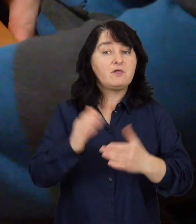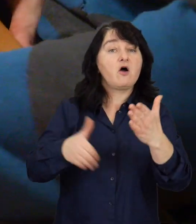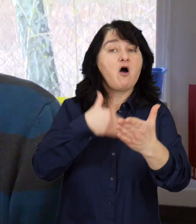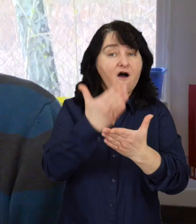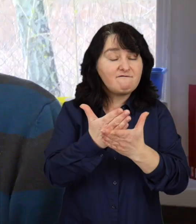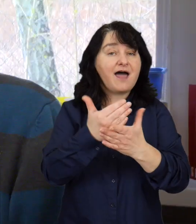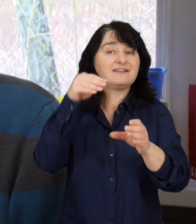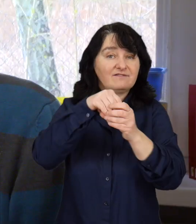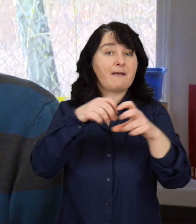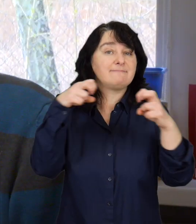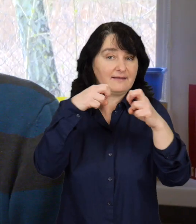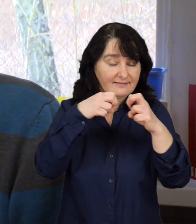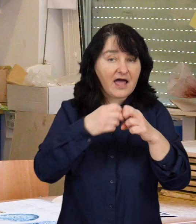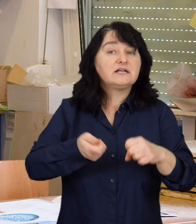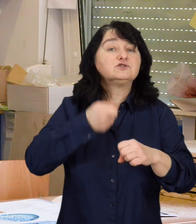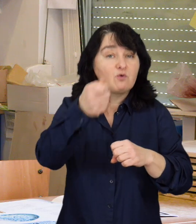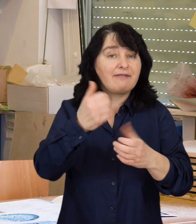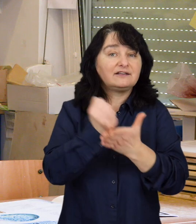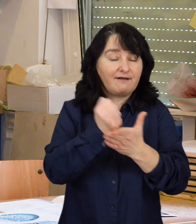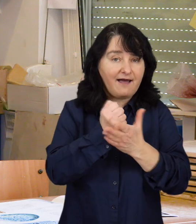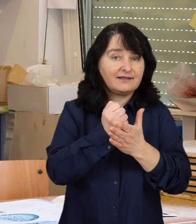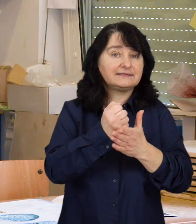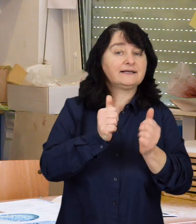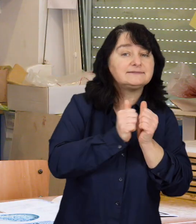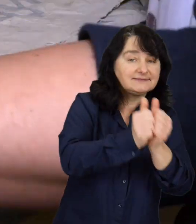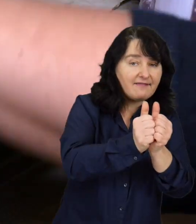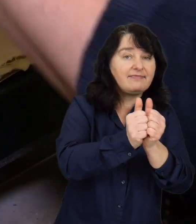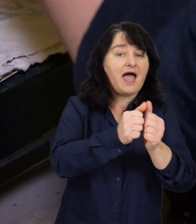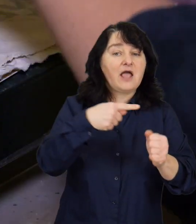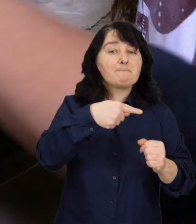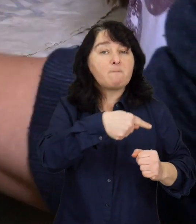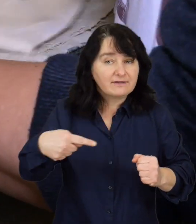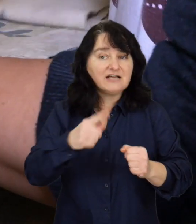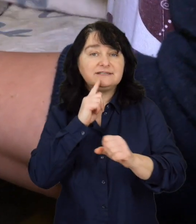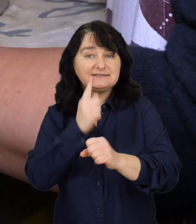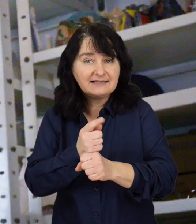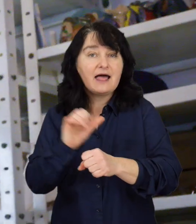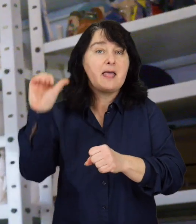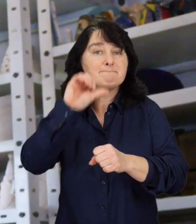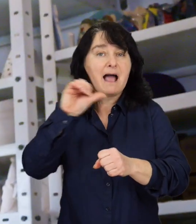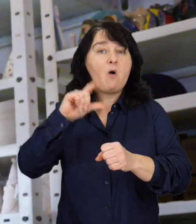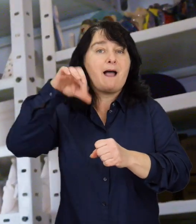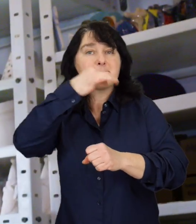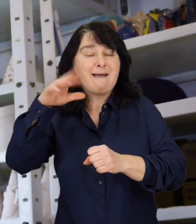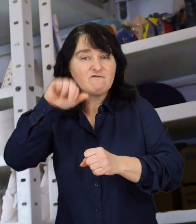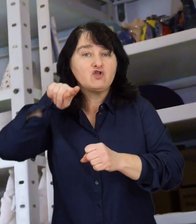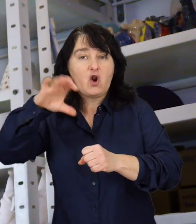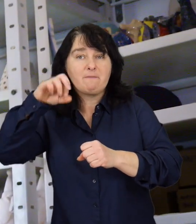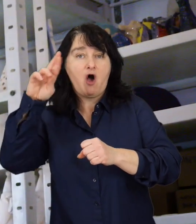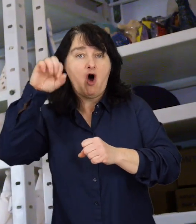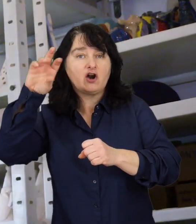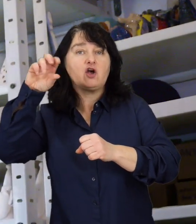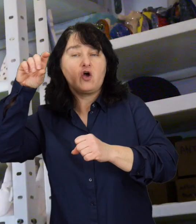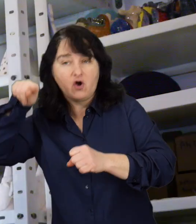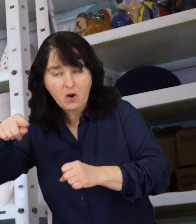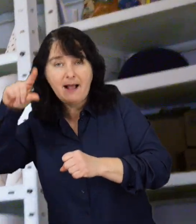Oferty w formie elektronicznej można składać na adres: zadania_zlecane@pfron.org.pl